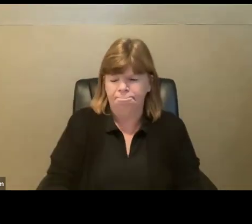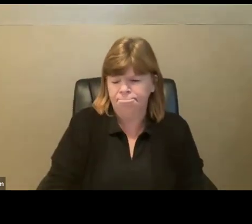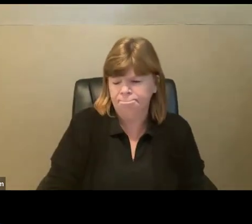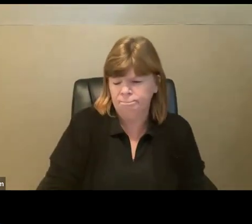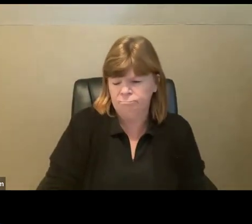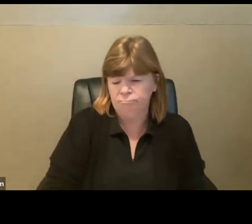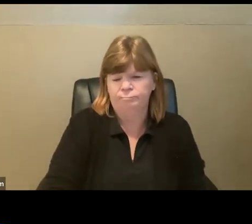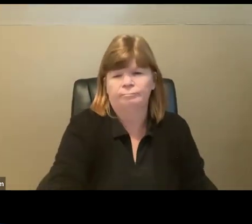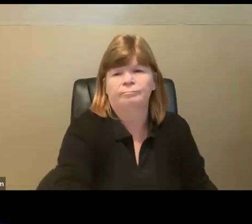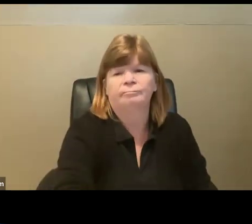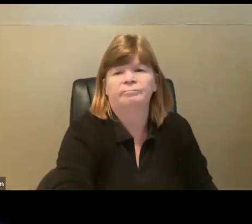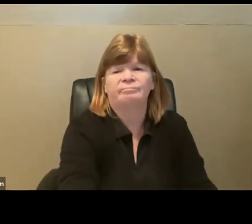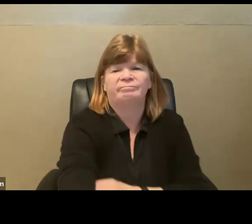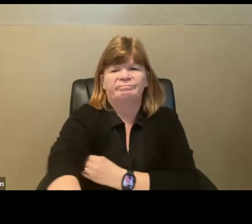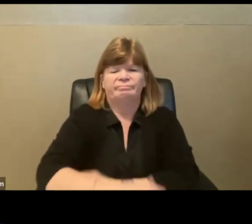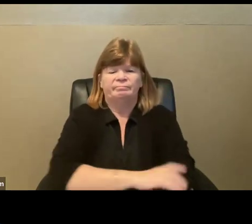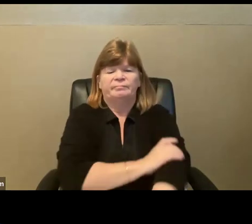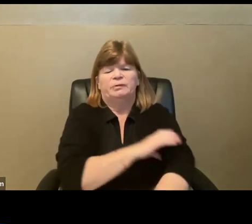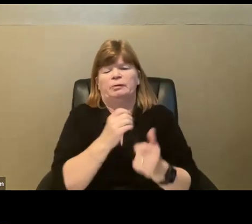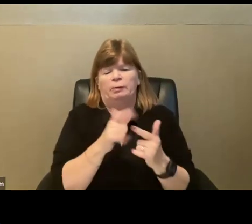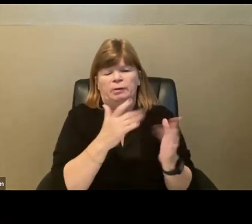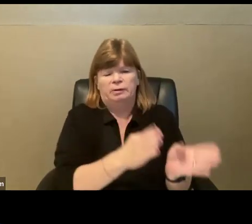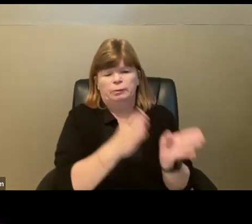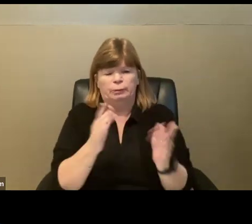Bien, vamos a cambiar de tema porque alguien tiene una